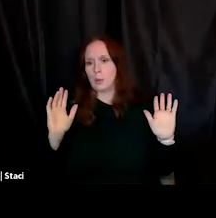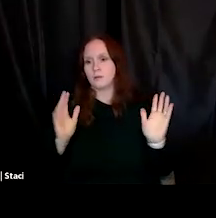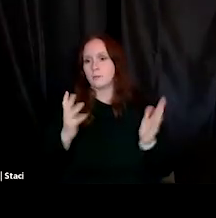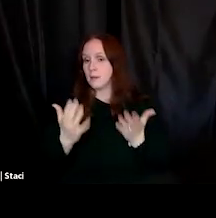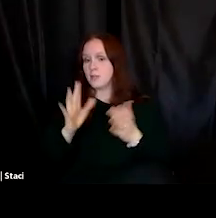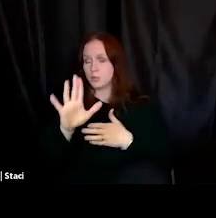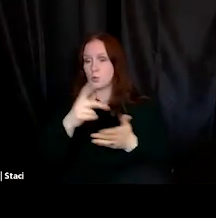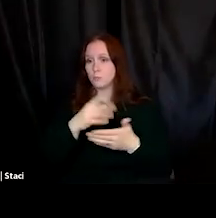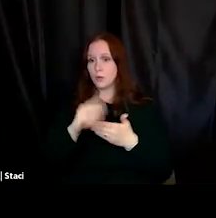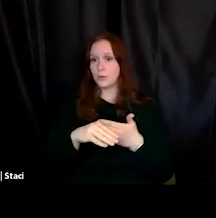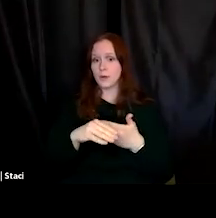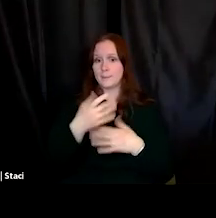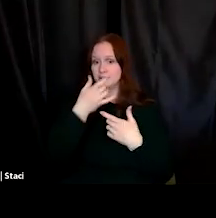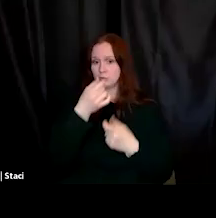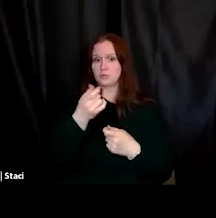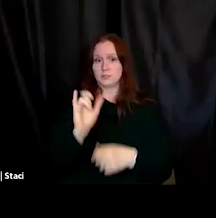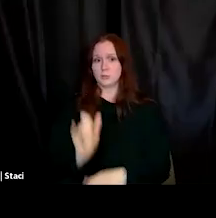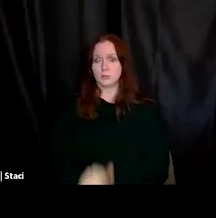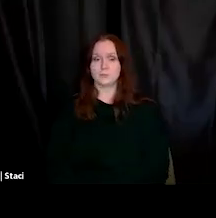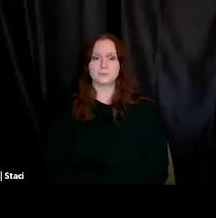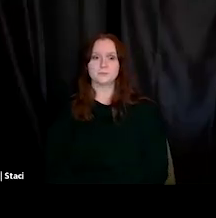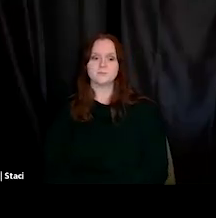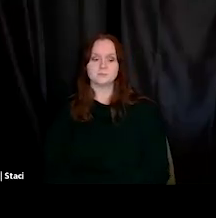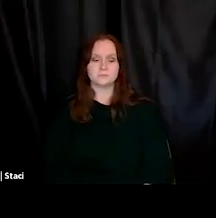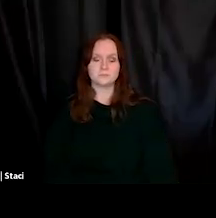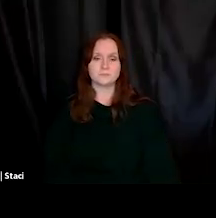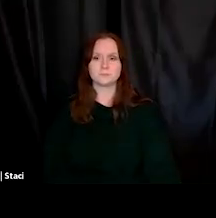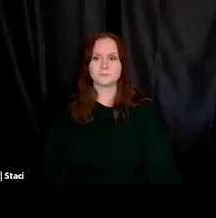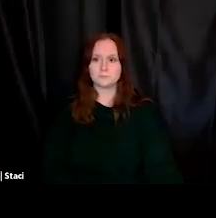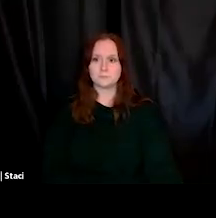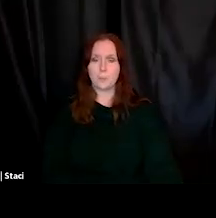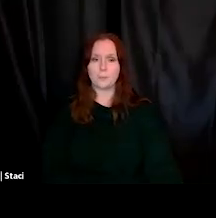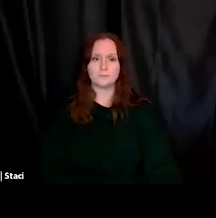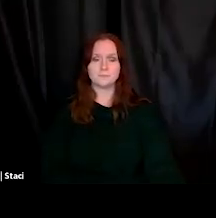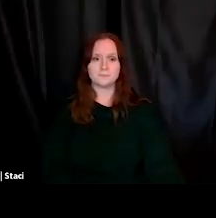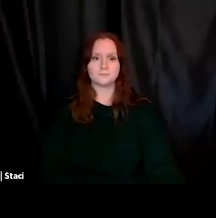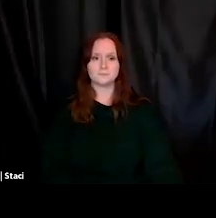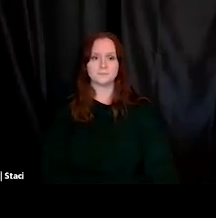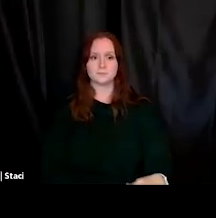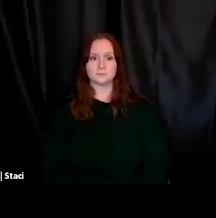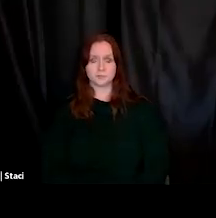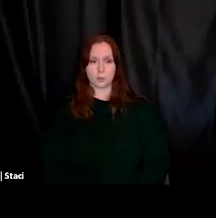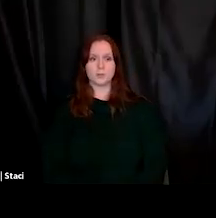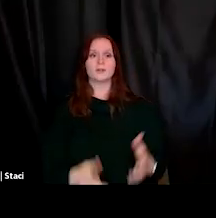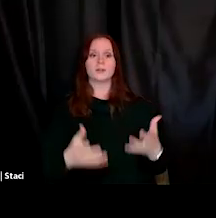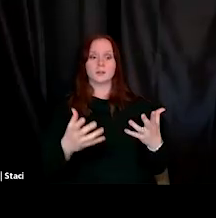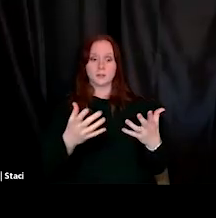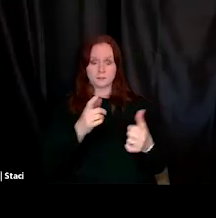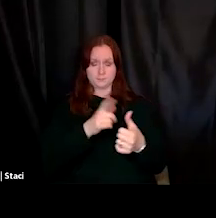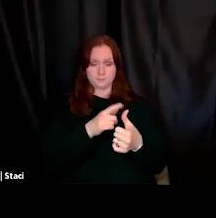es que en el programa SOAR ya preexistente, cada oficina de campo de la SSA